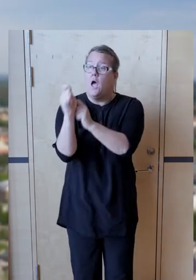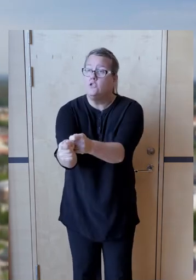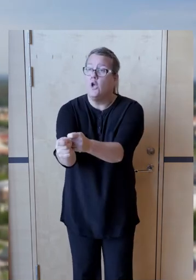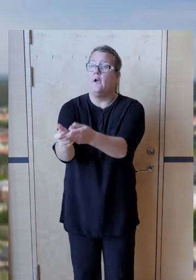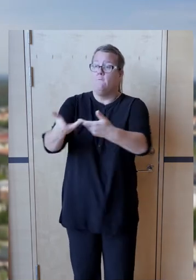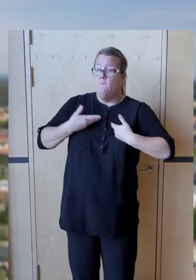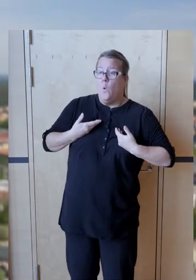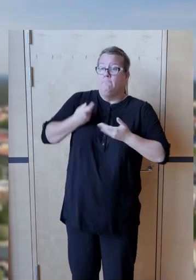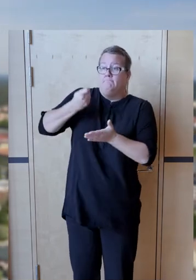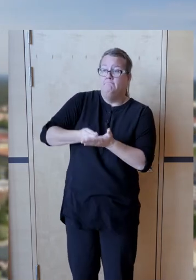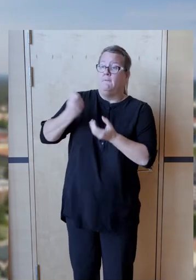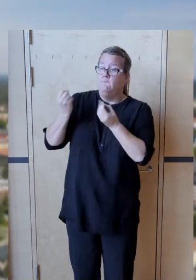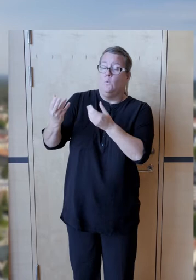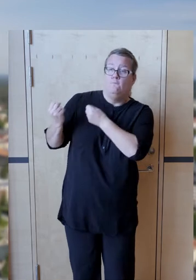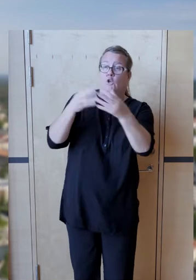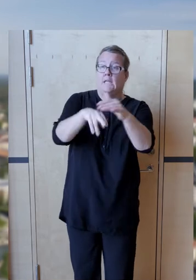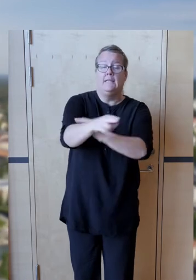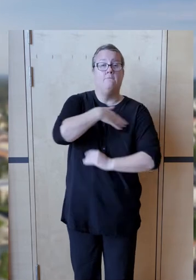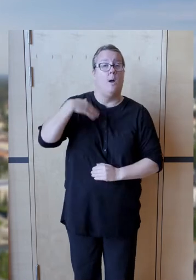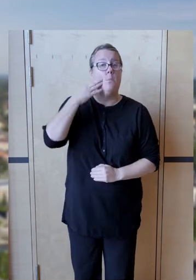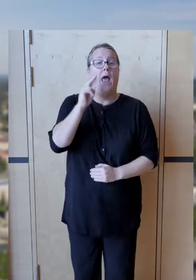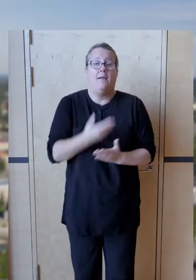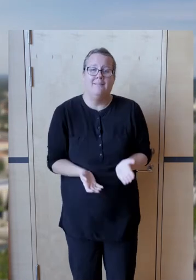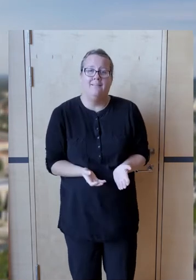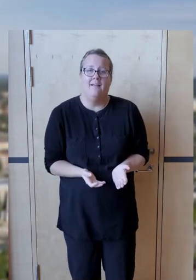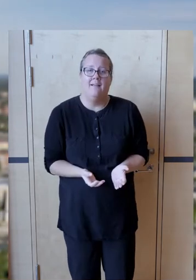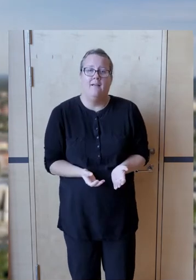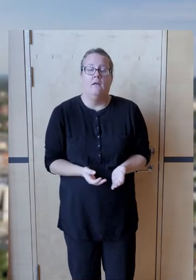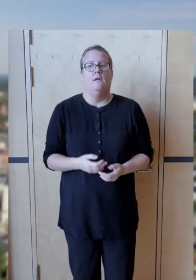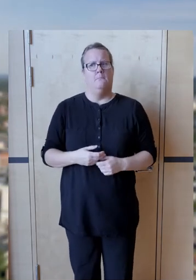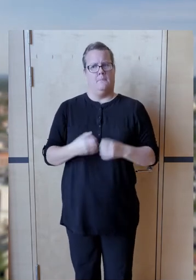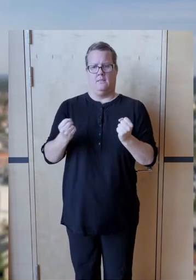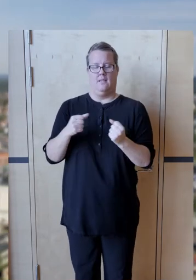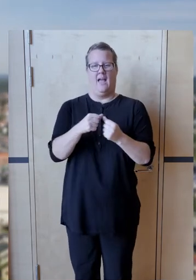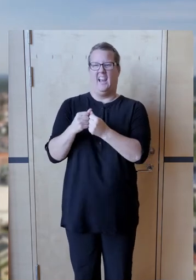Att flytta in i våra boende Den matematiken som är alliansen och Andreas använder här